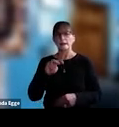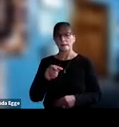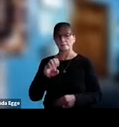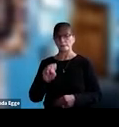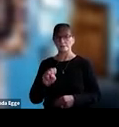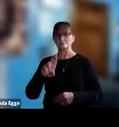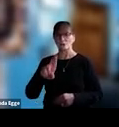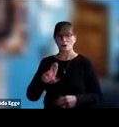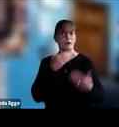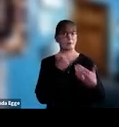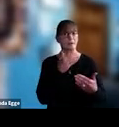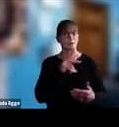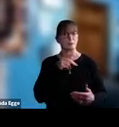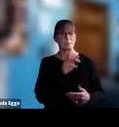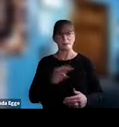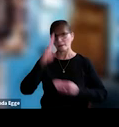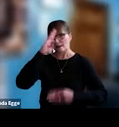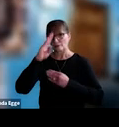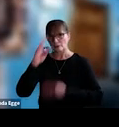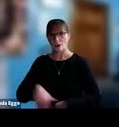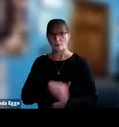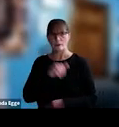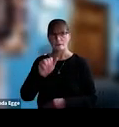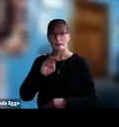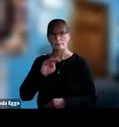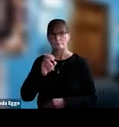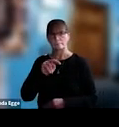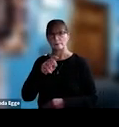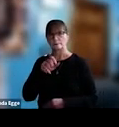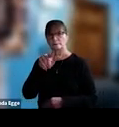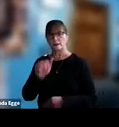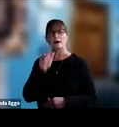Gracias, Pam. Hola a todos. Me llamo Amanda Starkey y soy una asociada de proyecto